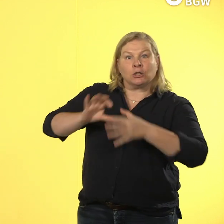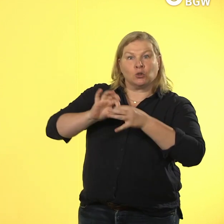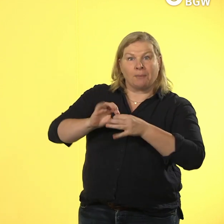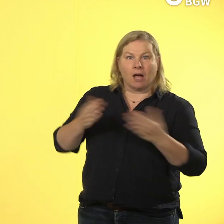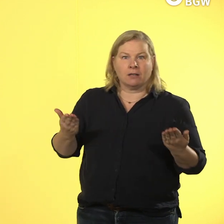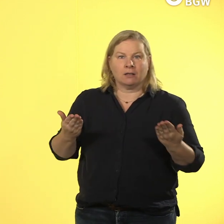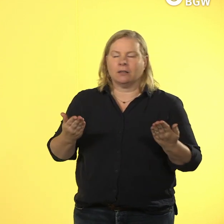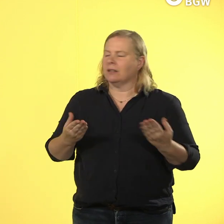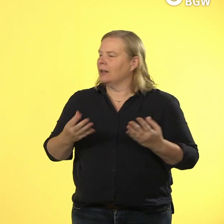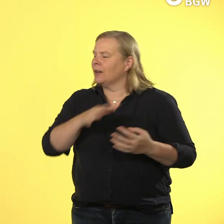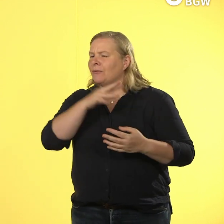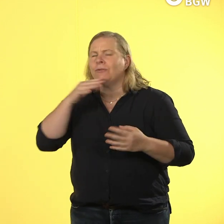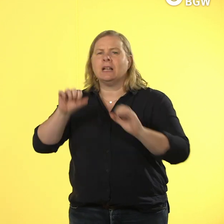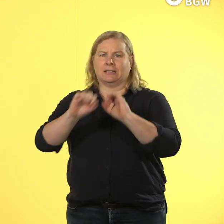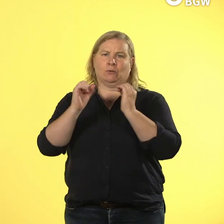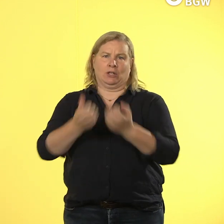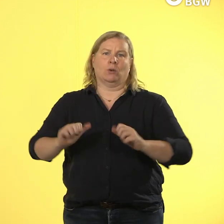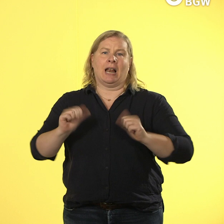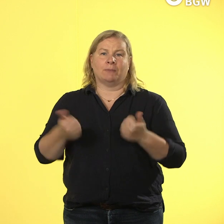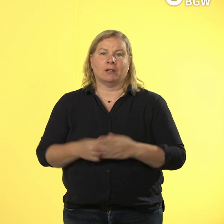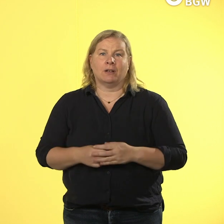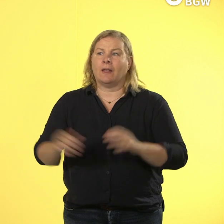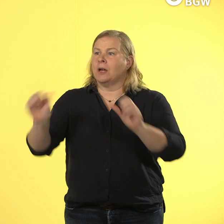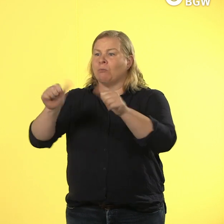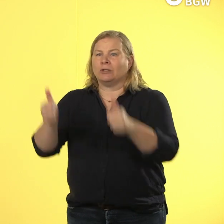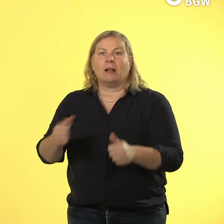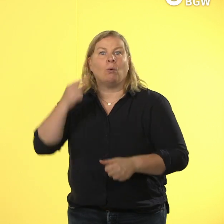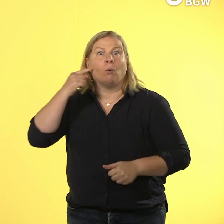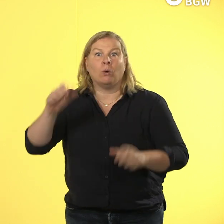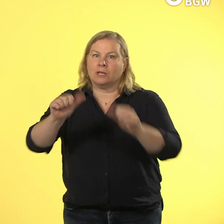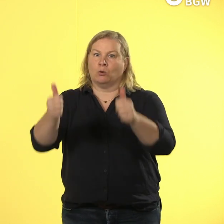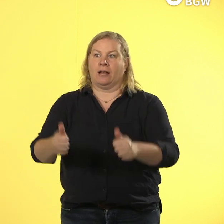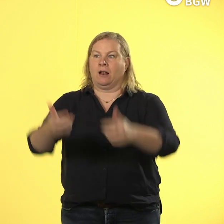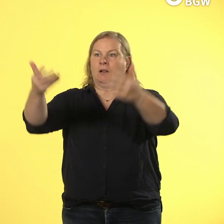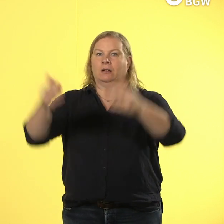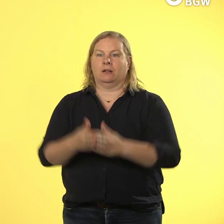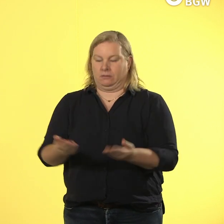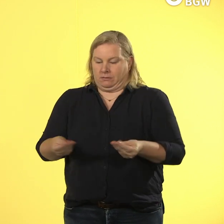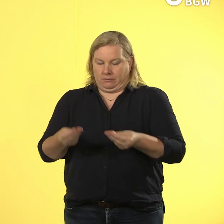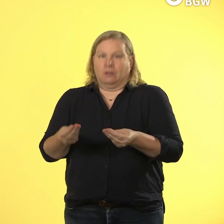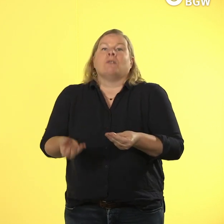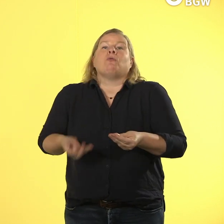irgendeinem Ohren-Modell, wo irgendein Tool nicht hilft und wo wir reagiert haben, wie wir sonst nicht reagieren würden.